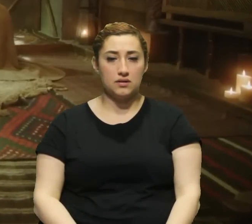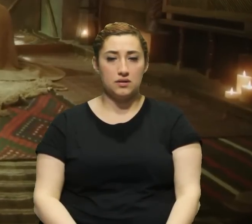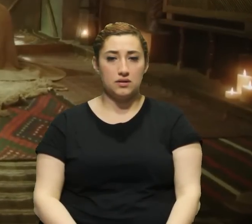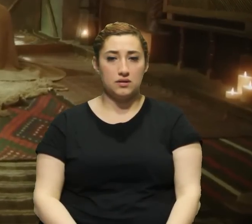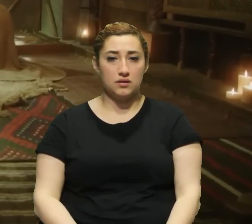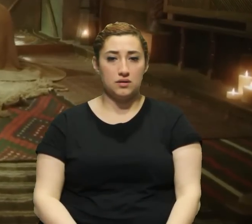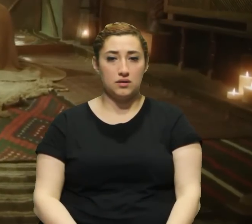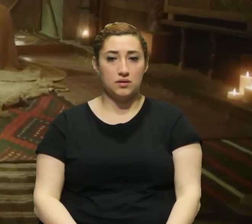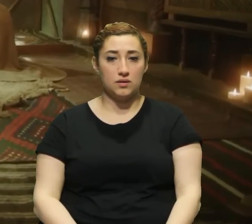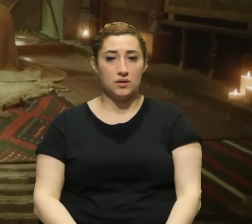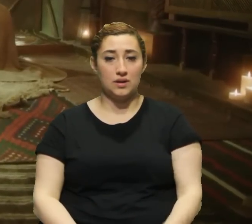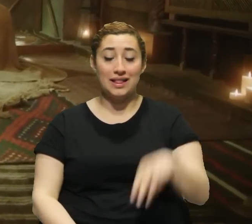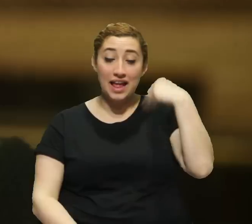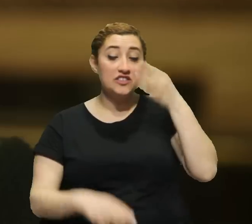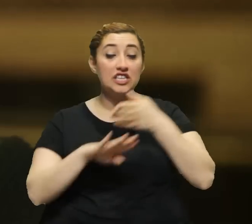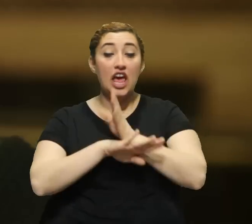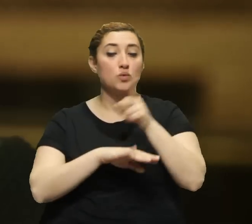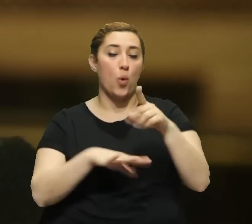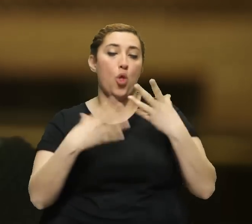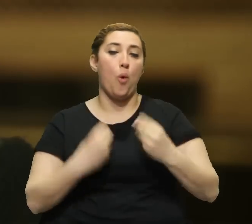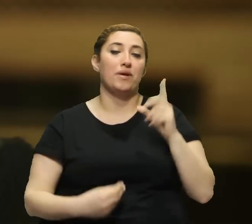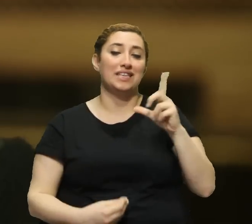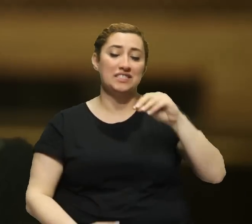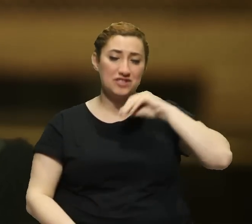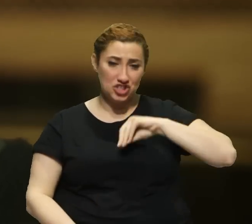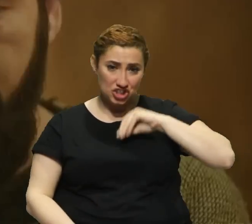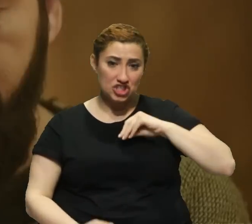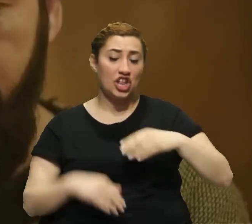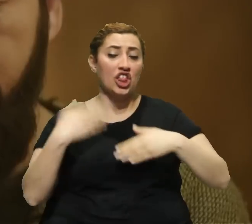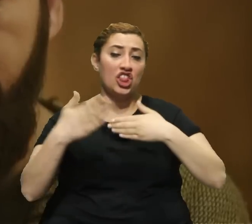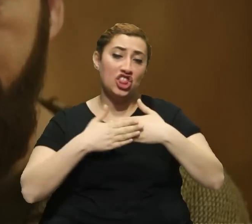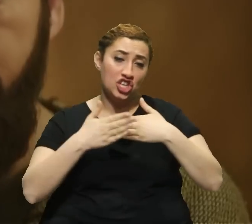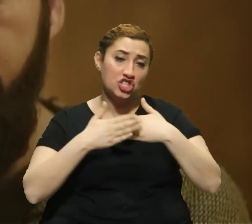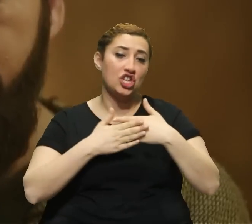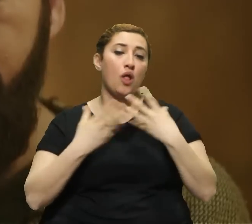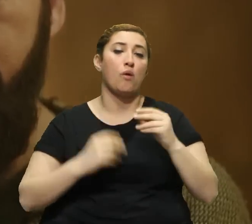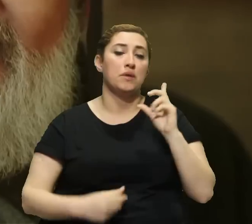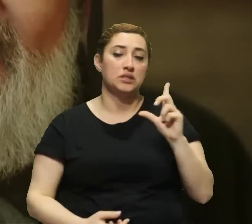Öyle olur dervişin hası. İçten de, dıştan da.